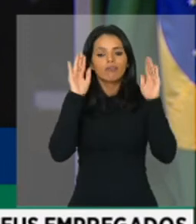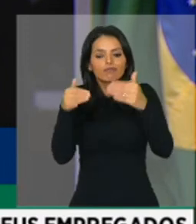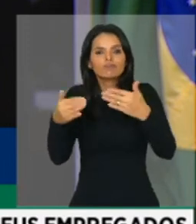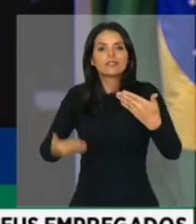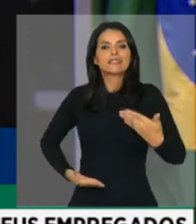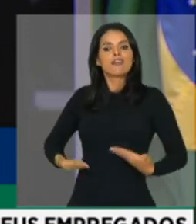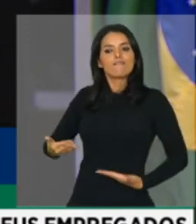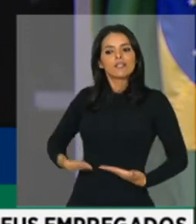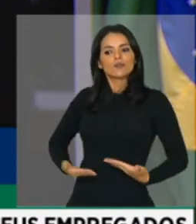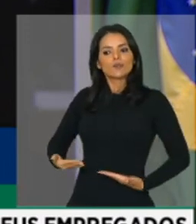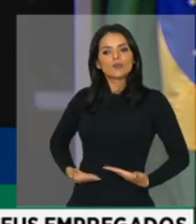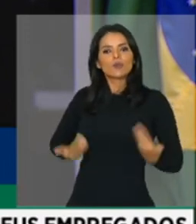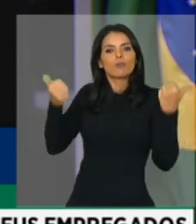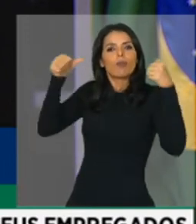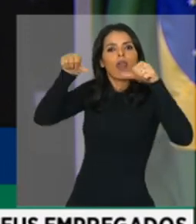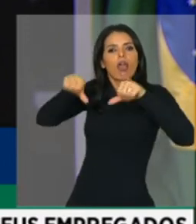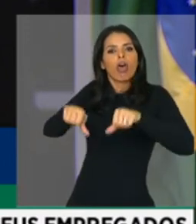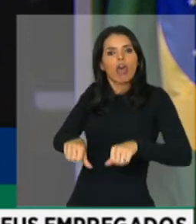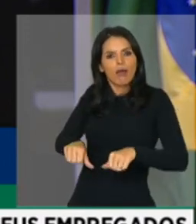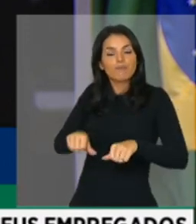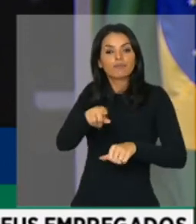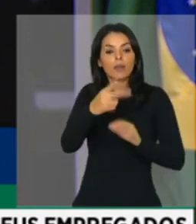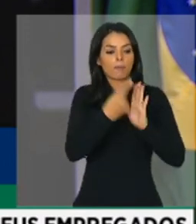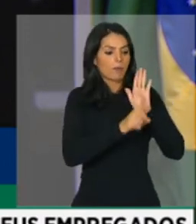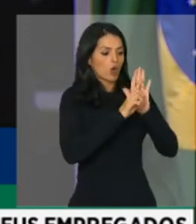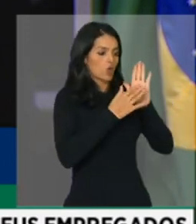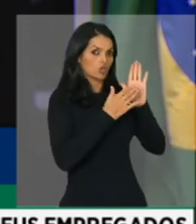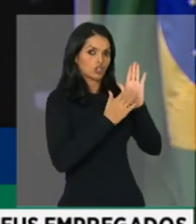SERVIÇOS. ESSE PROJETO... TRAZ ALTERNATIVA PARA QUE AS EMPRESAS POSSAM REGULARIZAR AS OBRIGAÇÕES TRIBUTÁRIAS COM